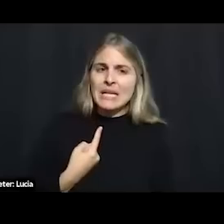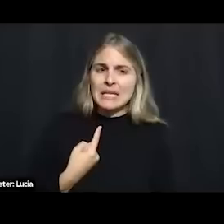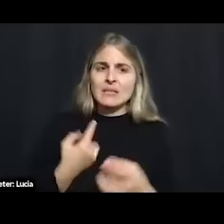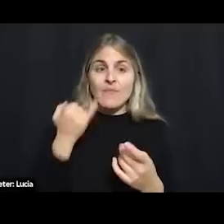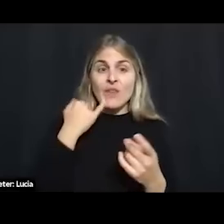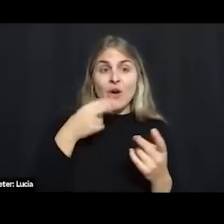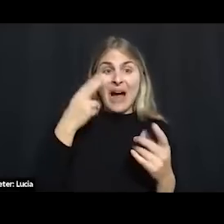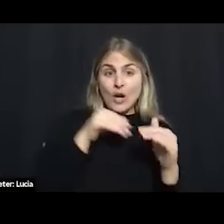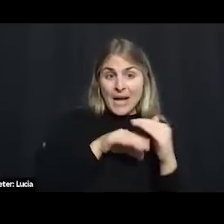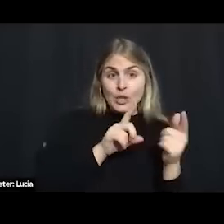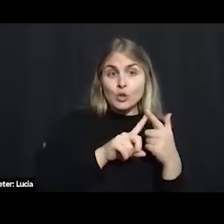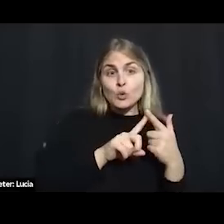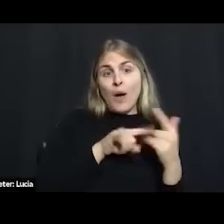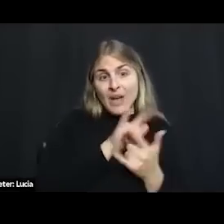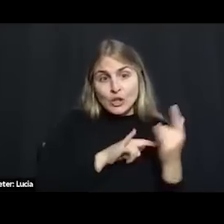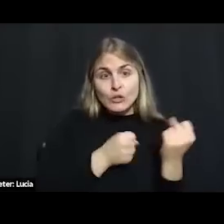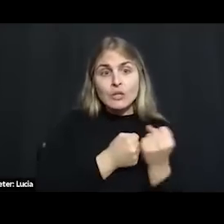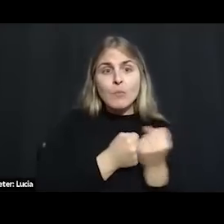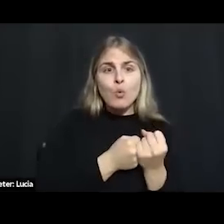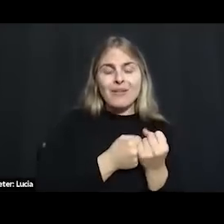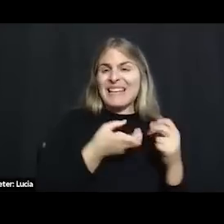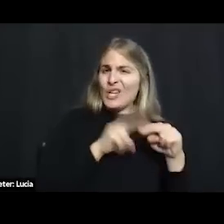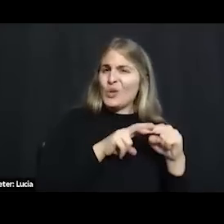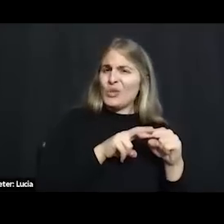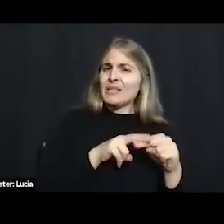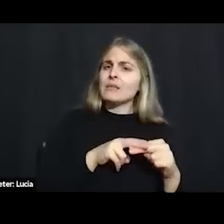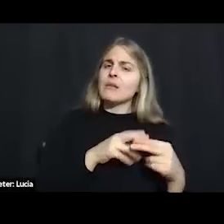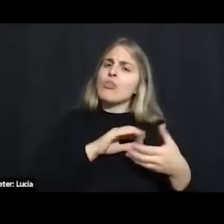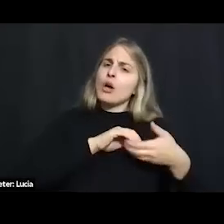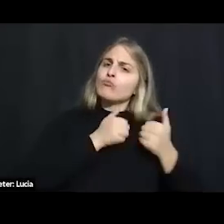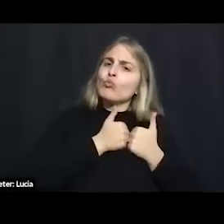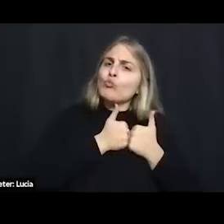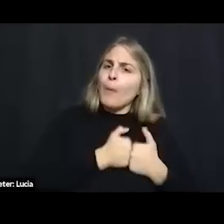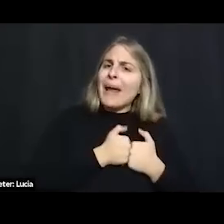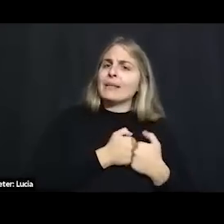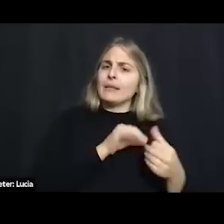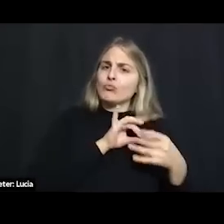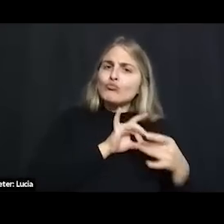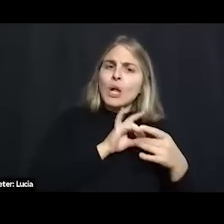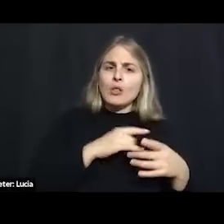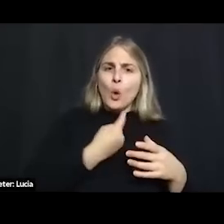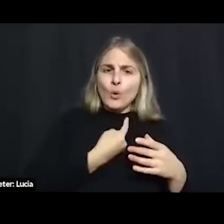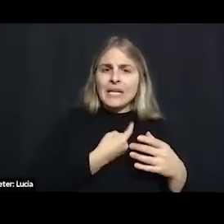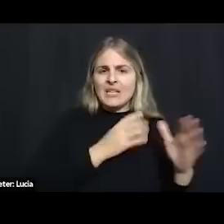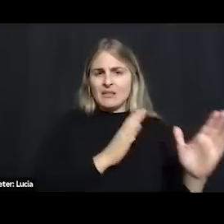Y el apoyo emocional y el apoyo informativo llevaron a una mayor soledad familiar. Estos hallazgos tienen sentido